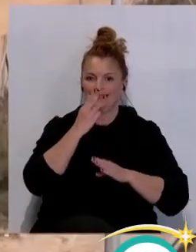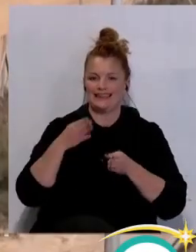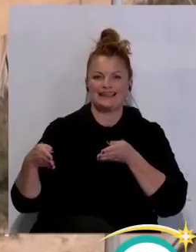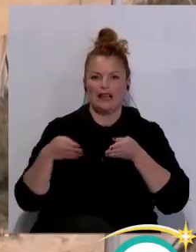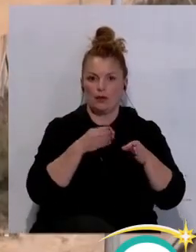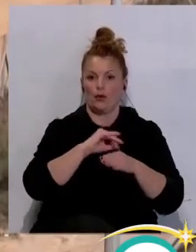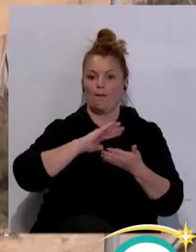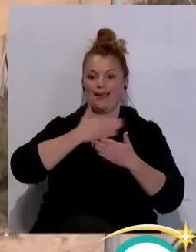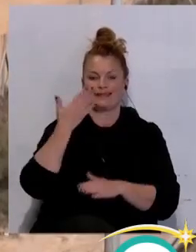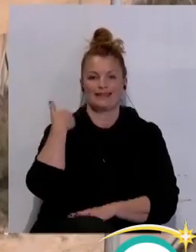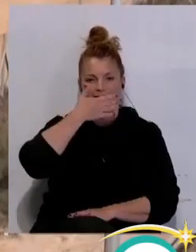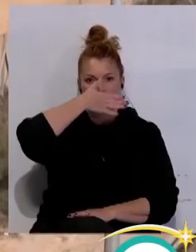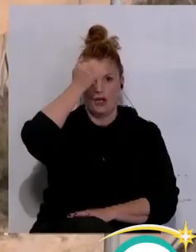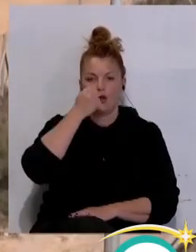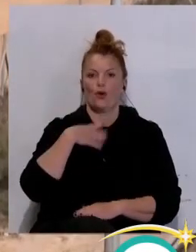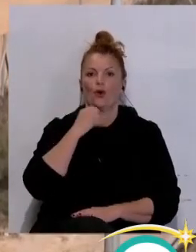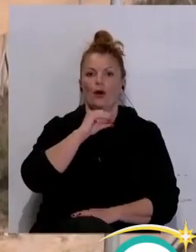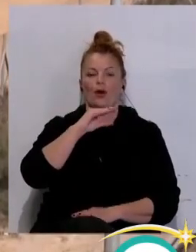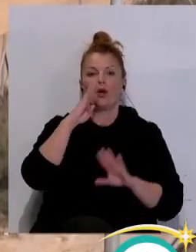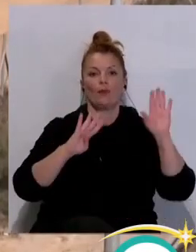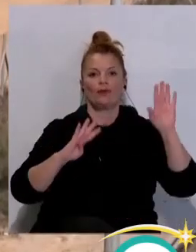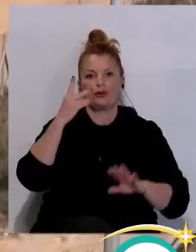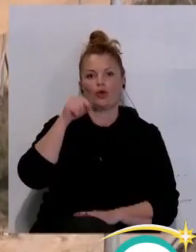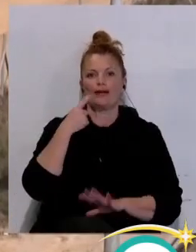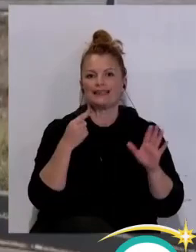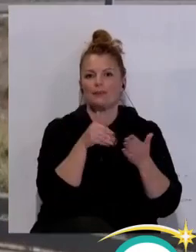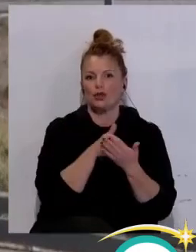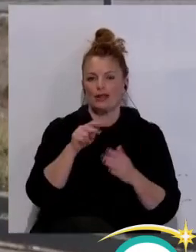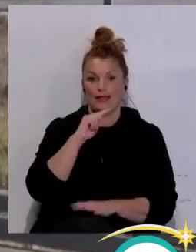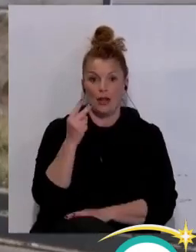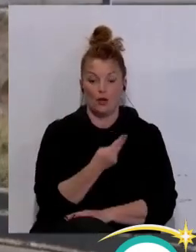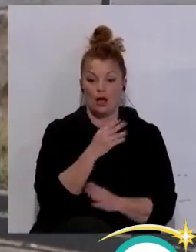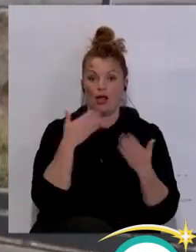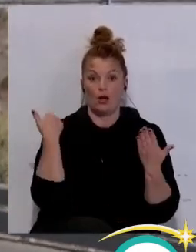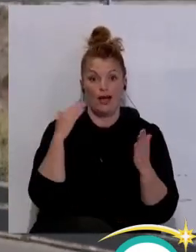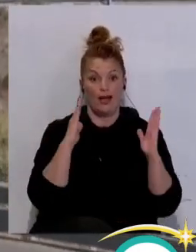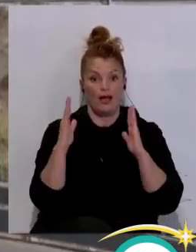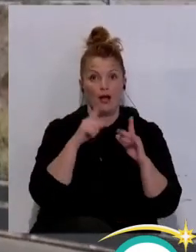abril por un importe de 94,6 millones de euros desde entonces la empresa adjudicataria la ut